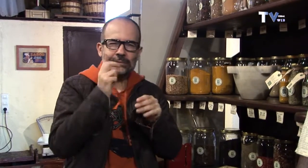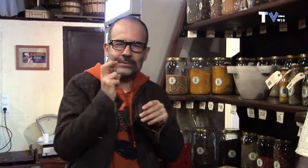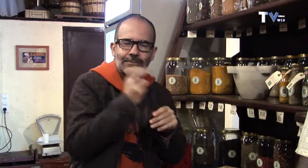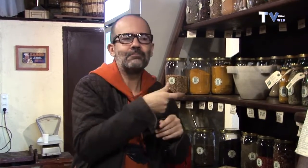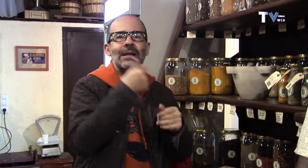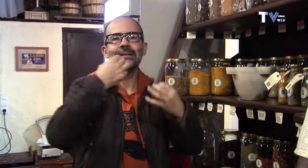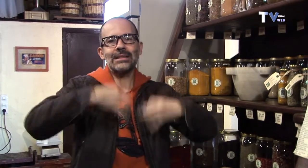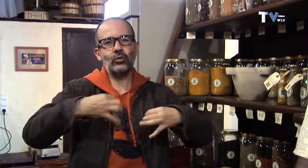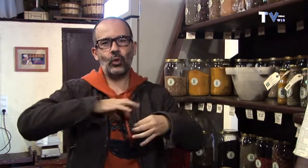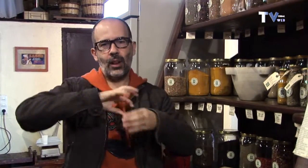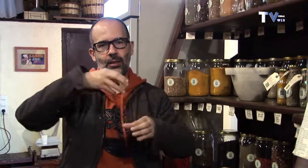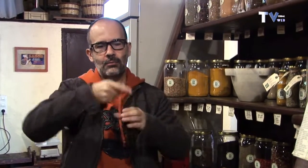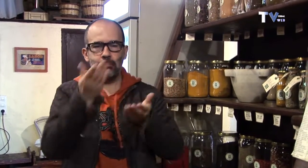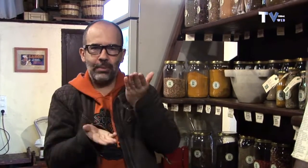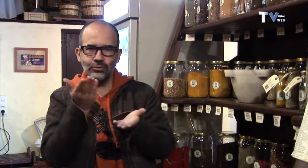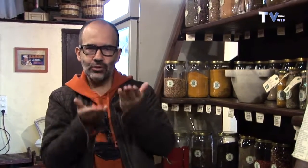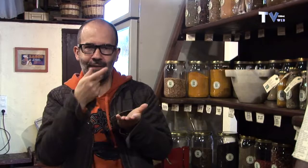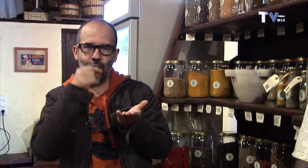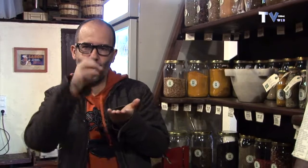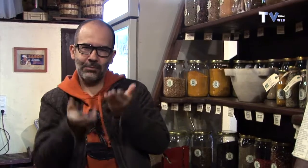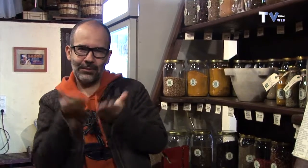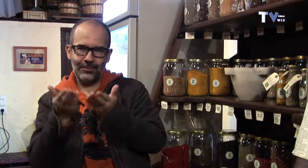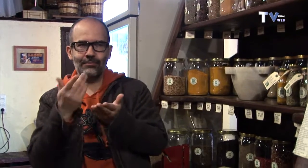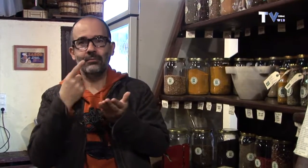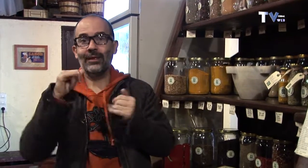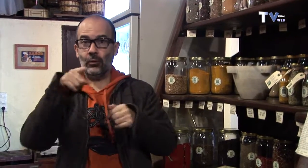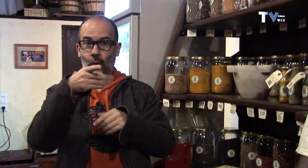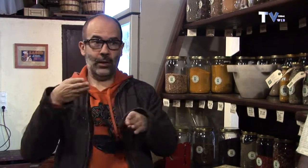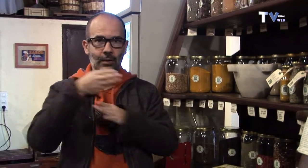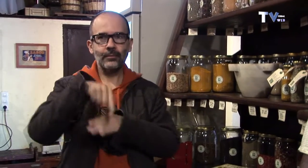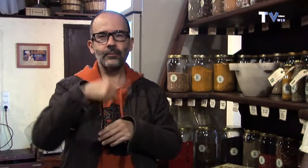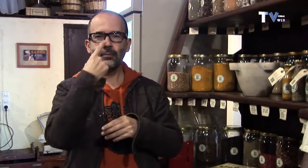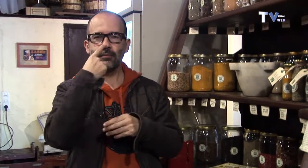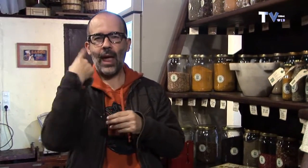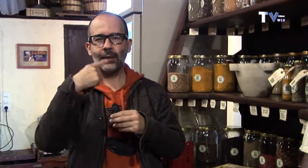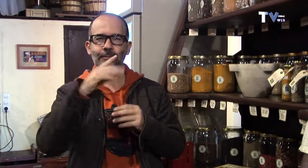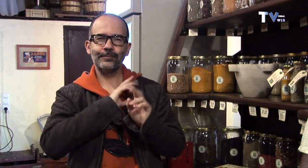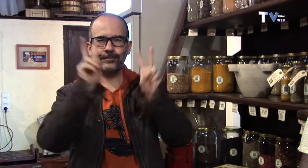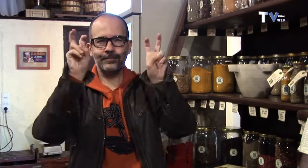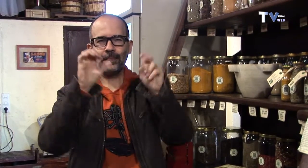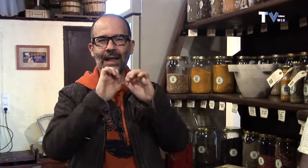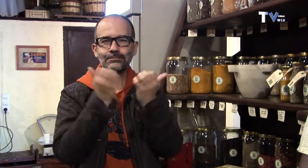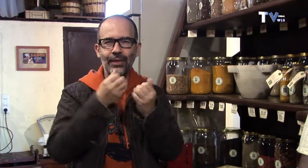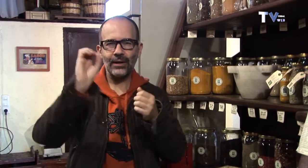Normalmente la mayoría compramos solo 3 o 4 tipos diferentes, pero aquí tienen muchos más que son naurales y se compran a peso.